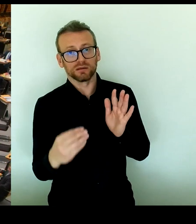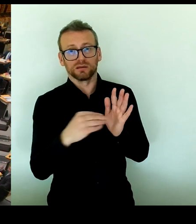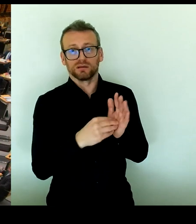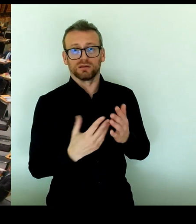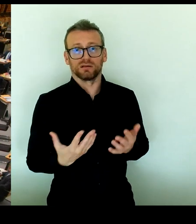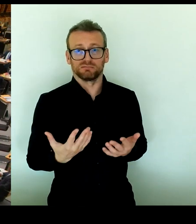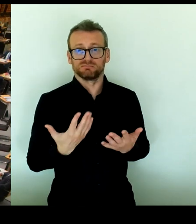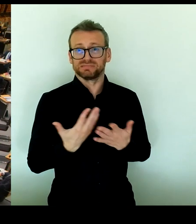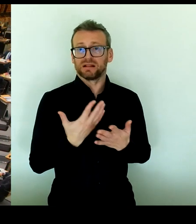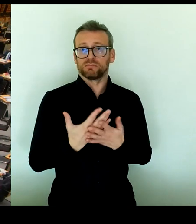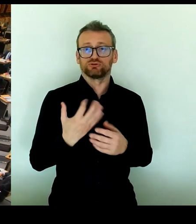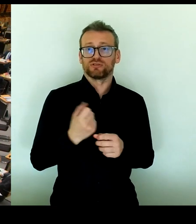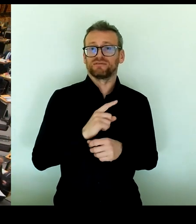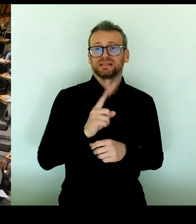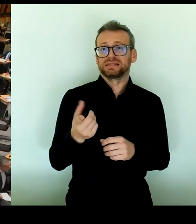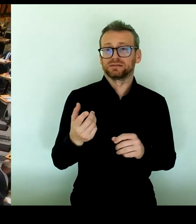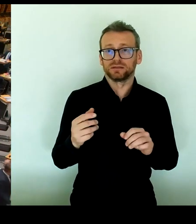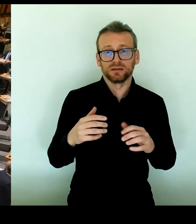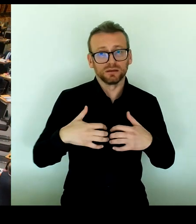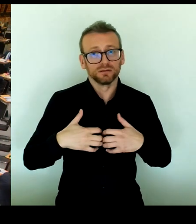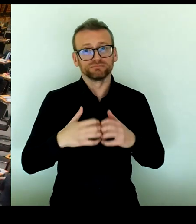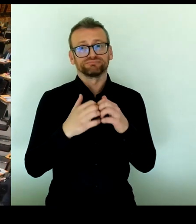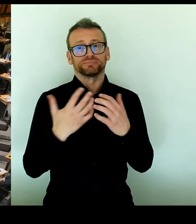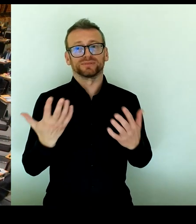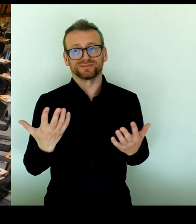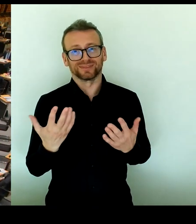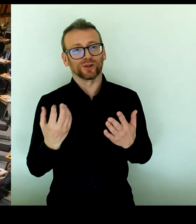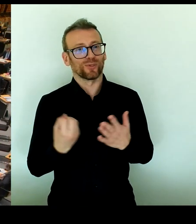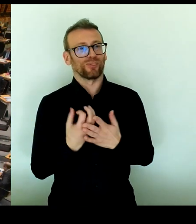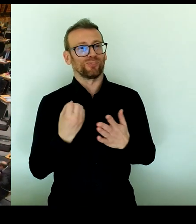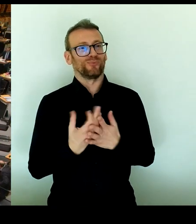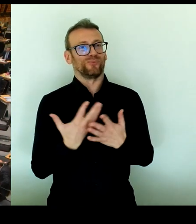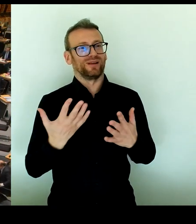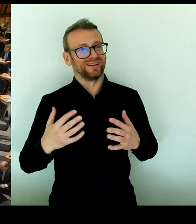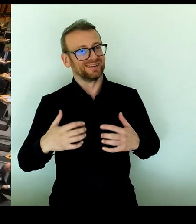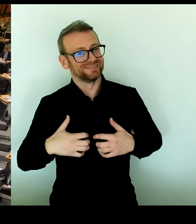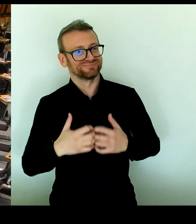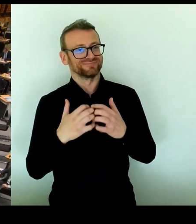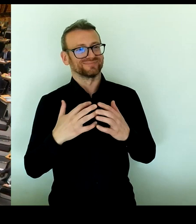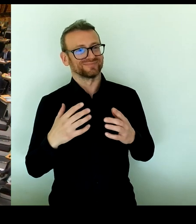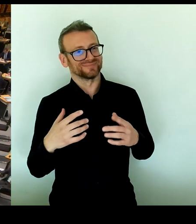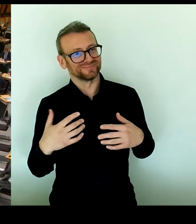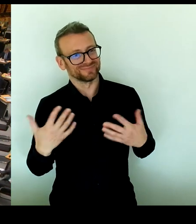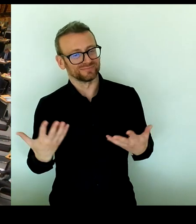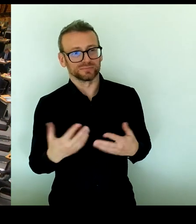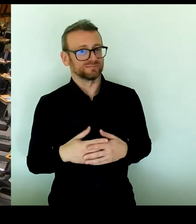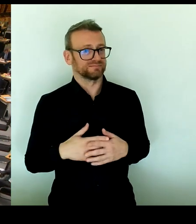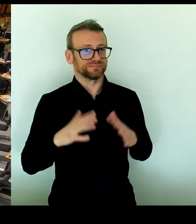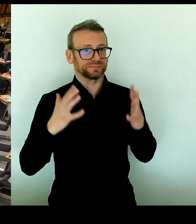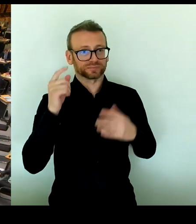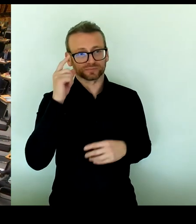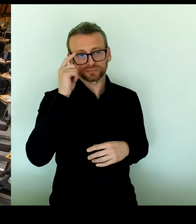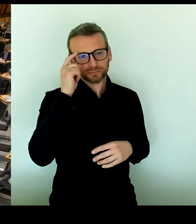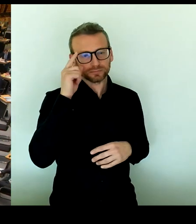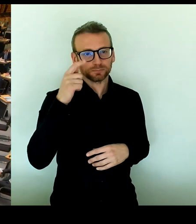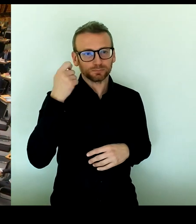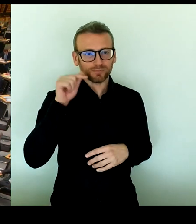Ausschuss für Kultur und Europa. Widerspruch hierzu höre ich nicht. Dann können wir so verfahren. Ich rufe auf die laufende Nummer 4.3,